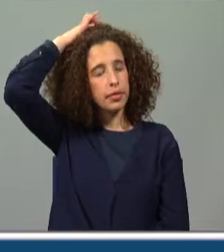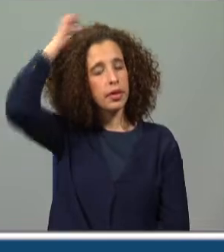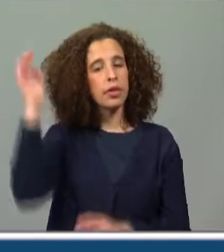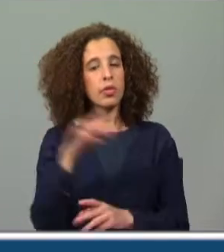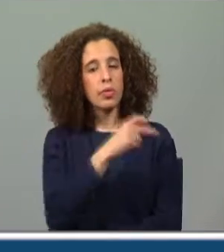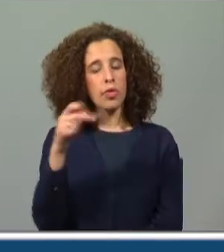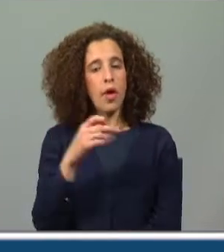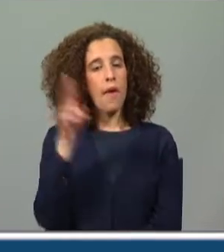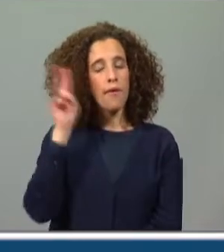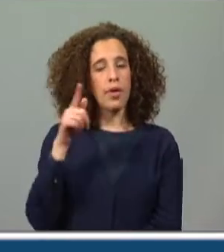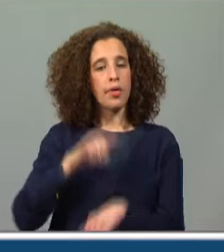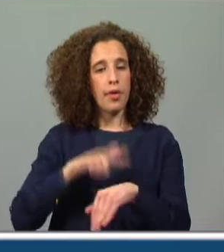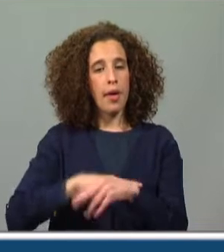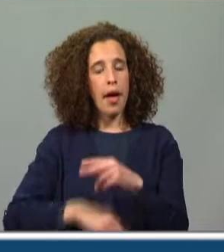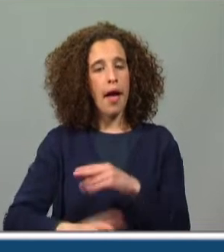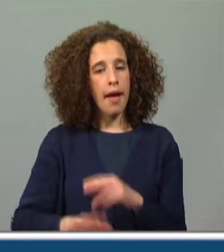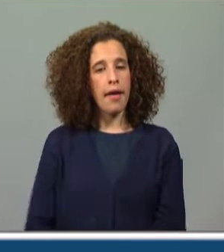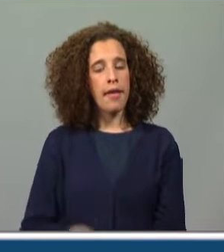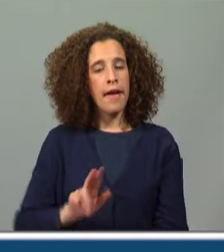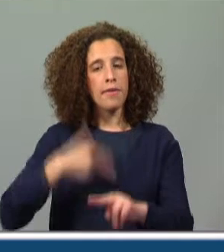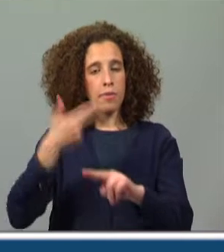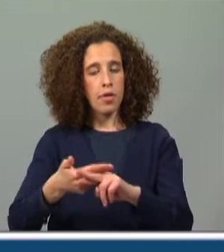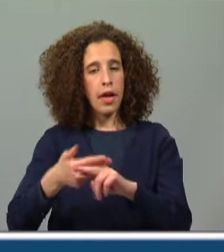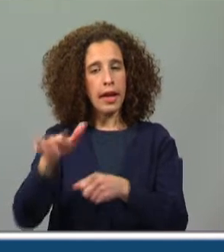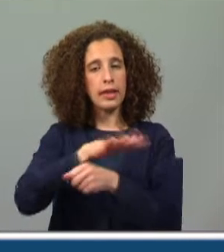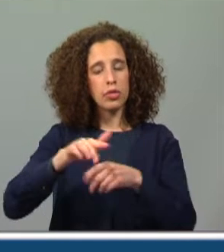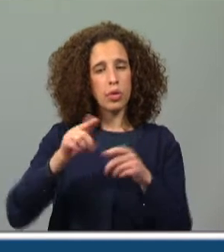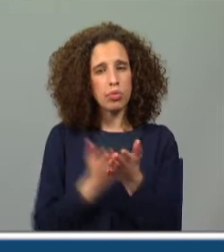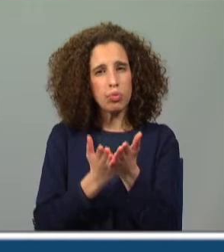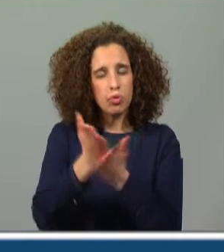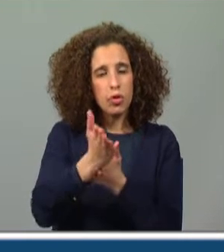temporal a reforçar a ideia de que a situação se prolongo porque Era 時間性來強化這種觀念情況持續，因為它是